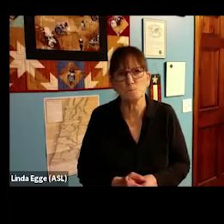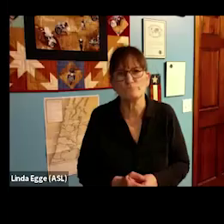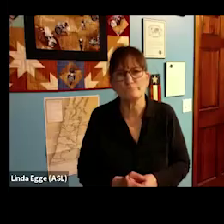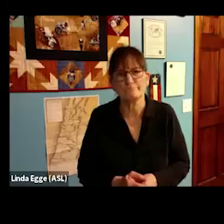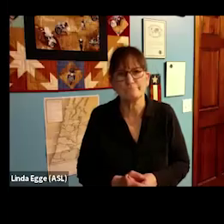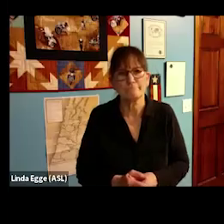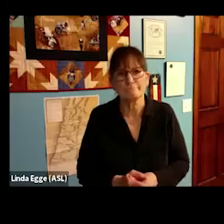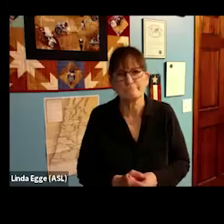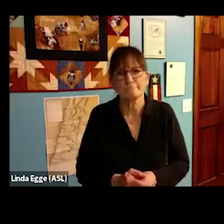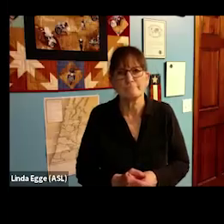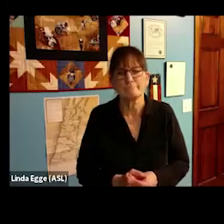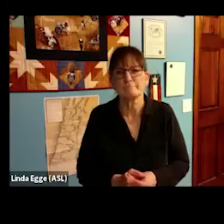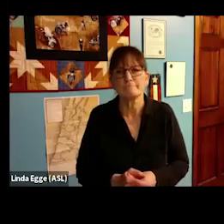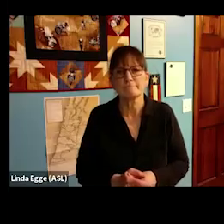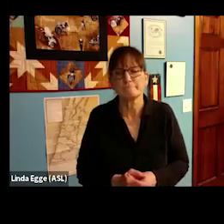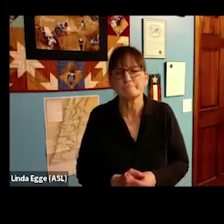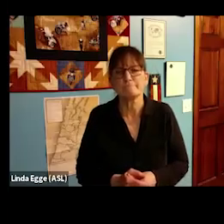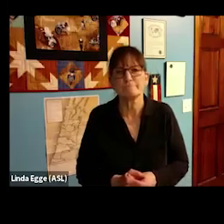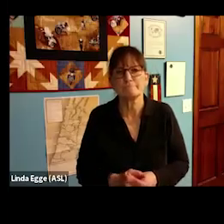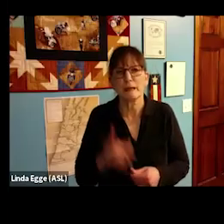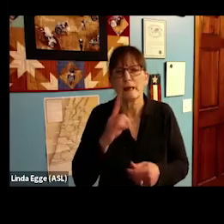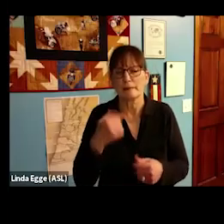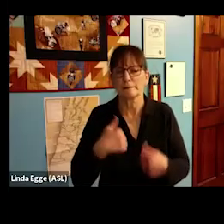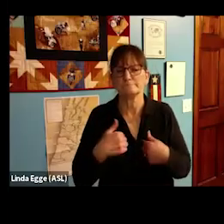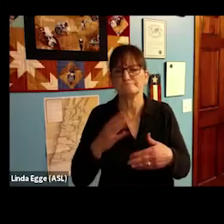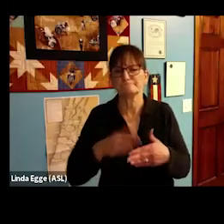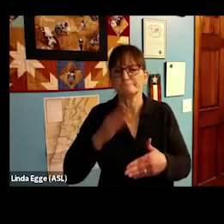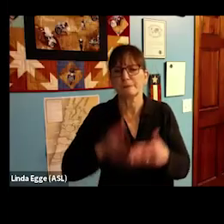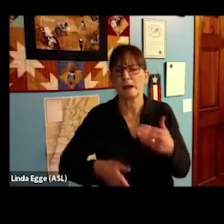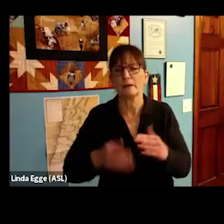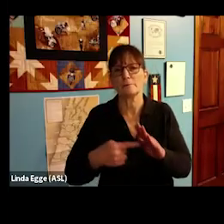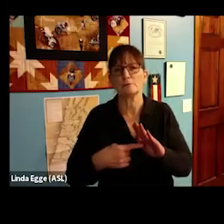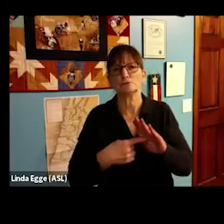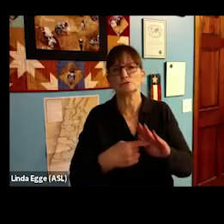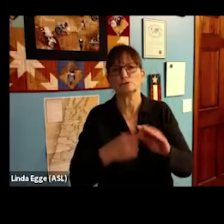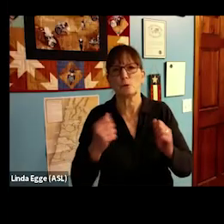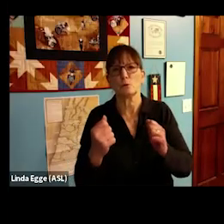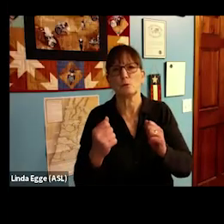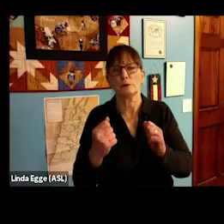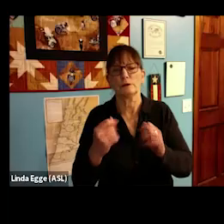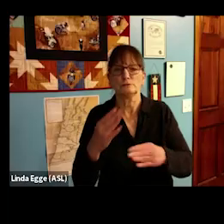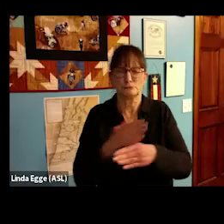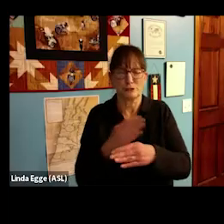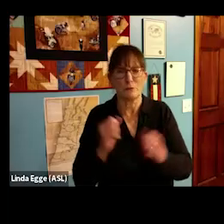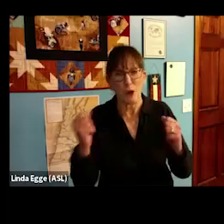y ver cómo hablan sobre la SSA. Gracias a ambas. Y solo quiero comenzar.